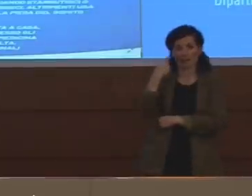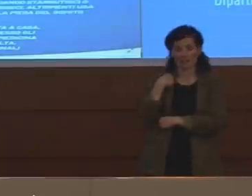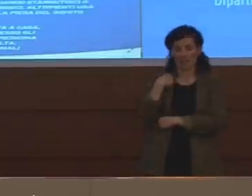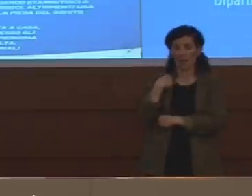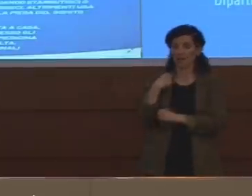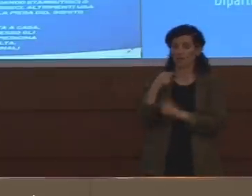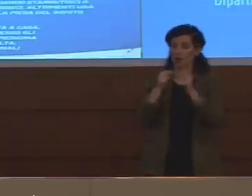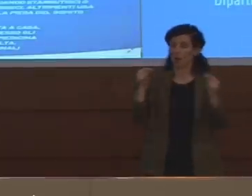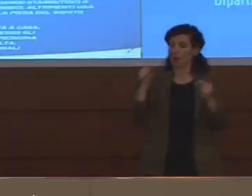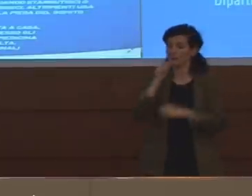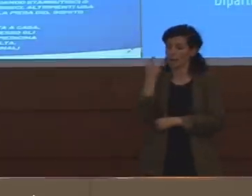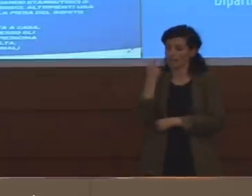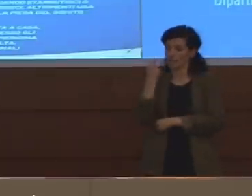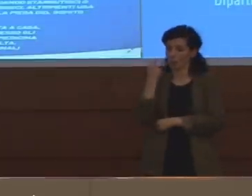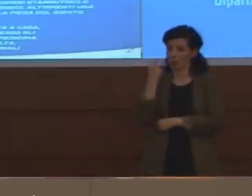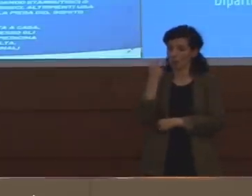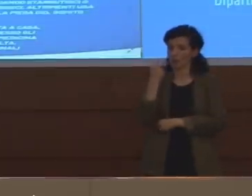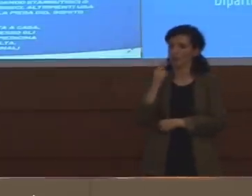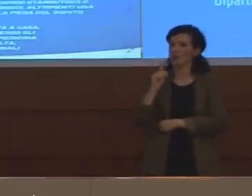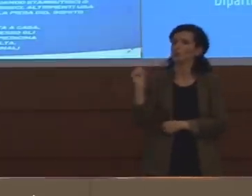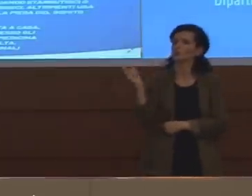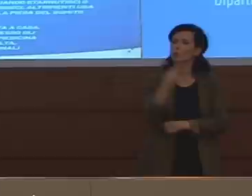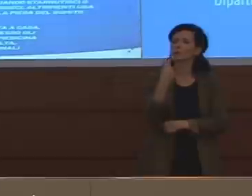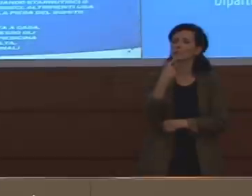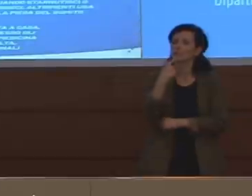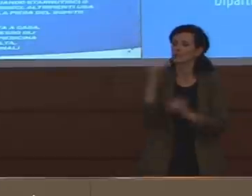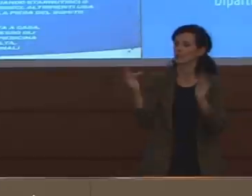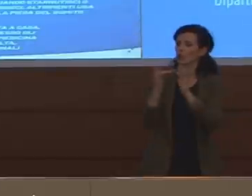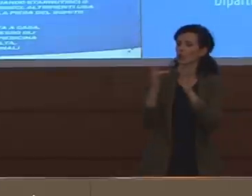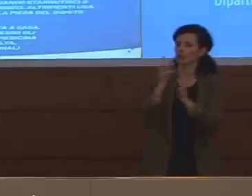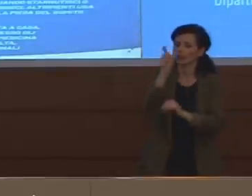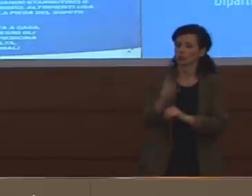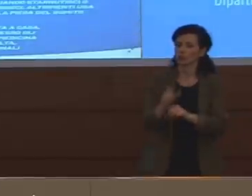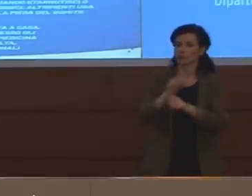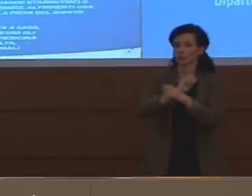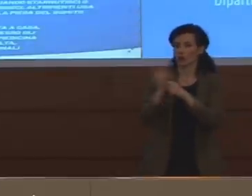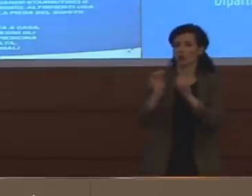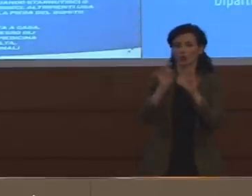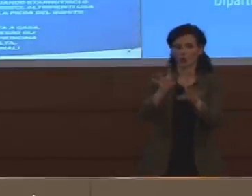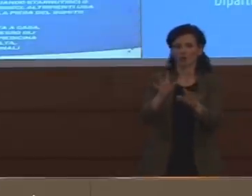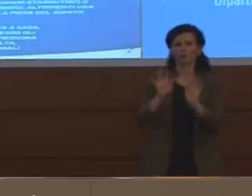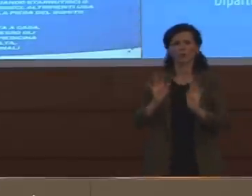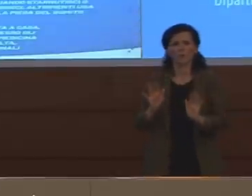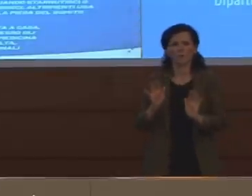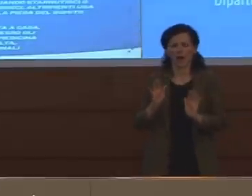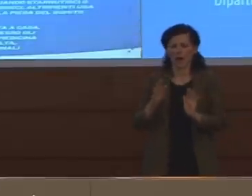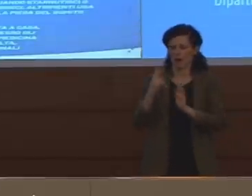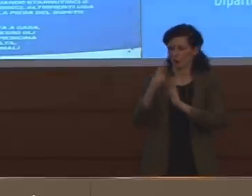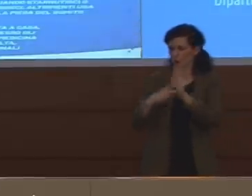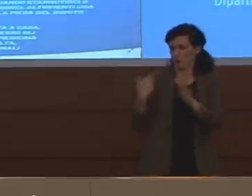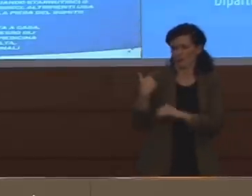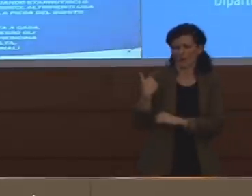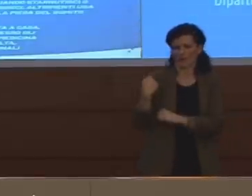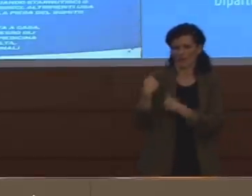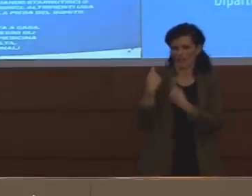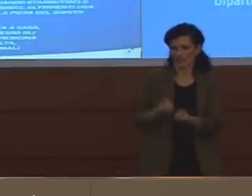persone che sono entrate in stretto contatto con il positivo, ma in questi due mesi abbiamo avuto delle difficoltà sui tamponi. Quindi aumenteranno molto?